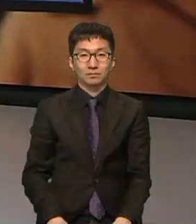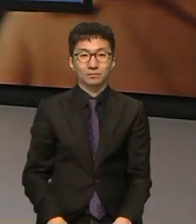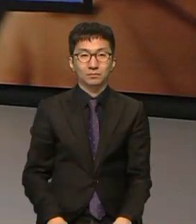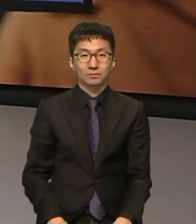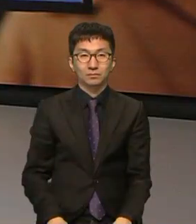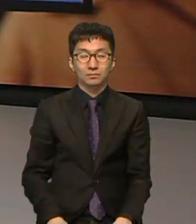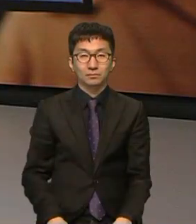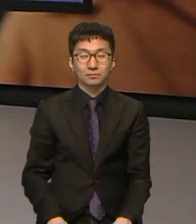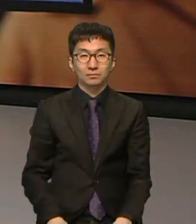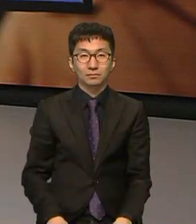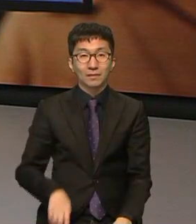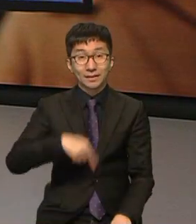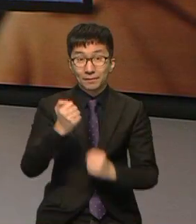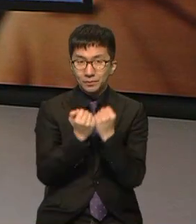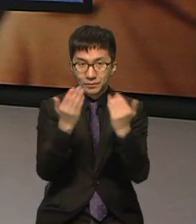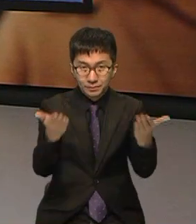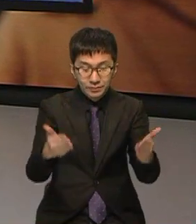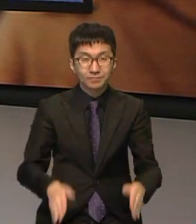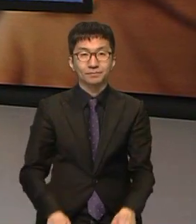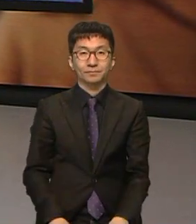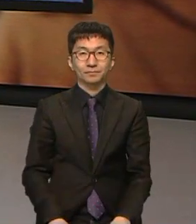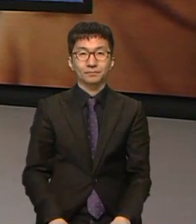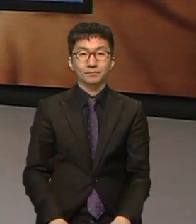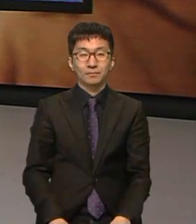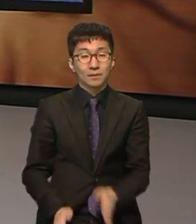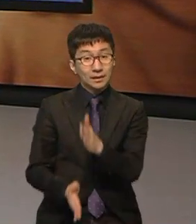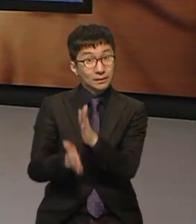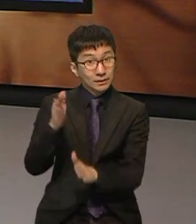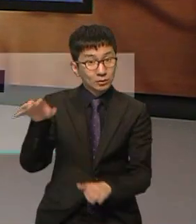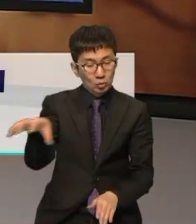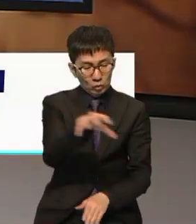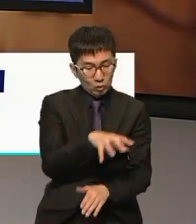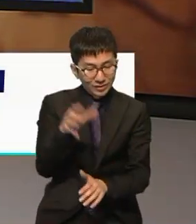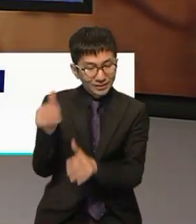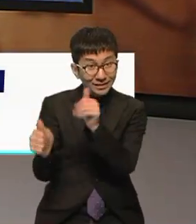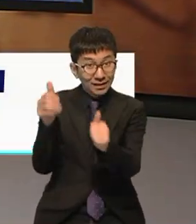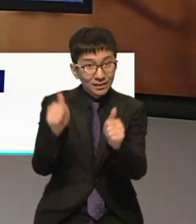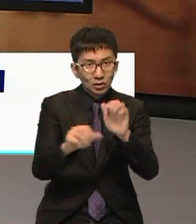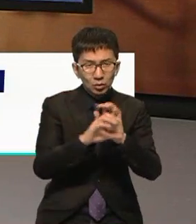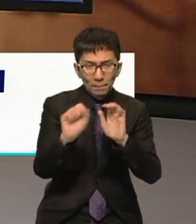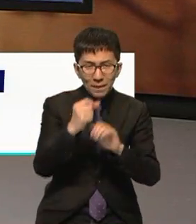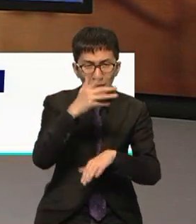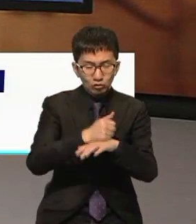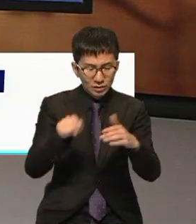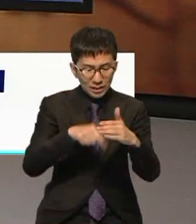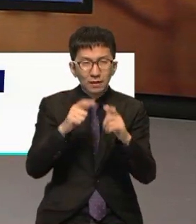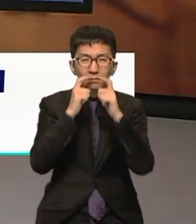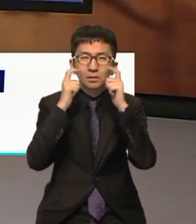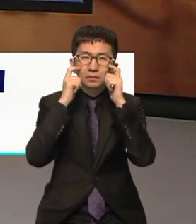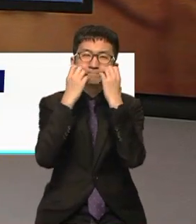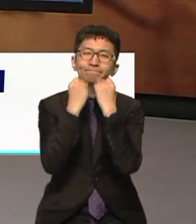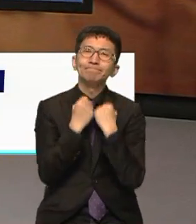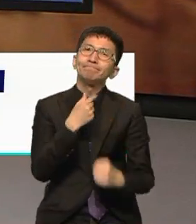(앵커) 다음 소식으로 넘어가겠습니다. 일부 지자체장들이 코로나로 인한 실내 마스크 의무를 이제 풀자는 얘기를 꺼낸